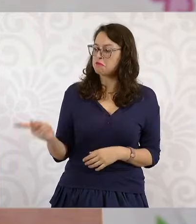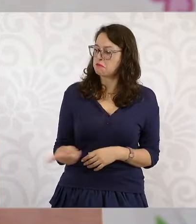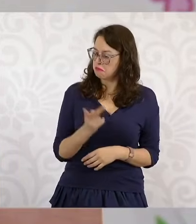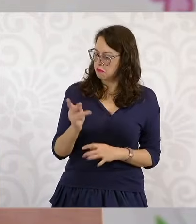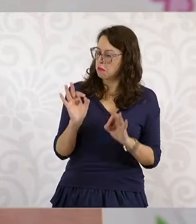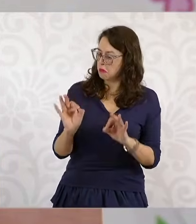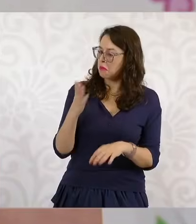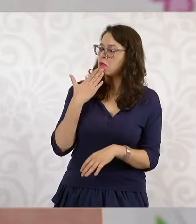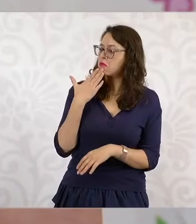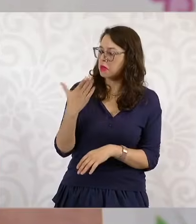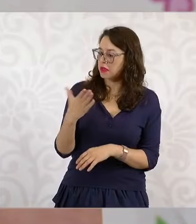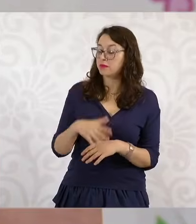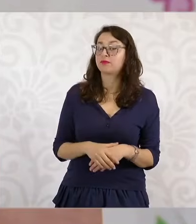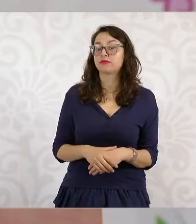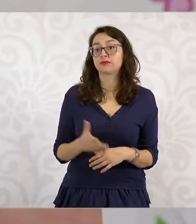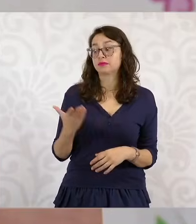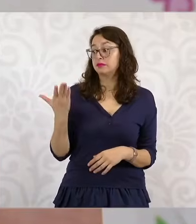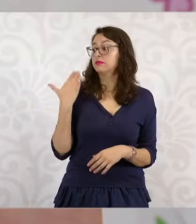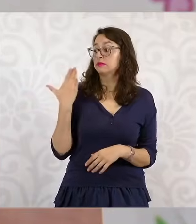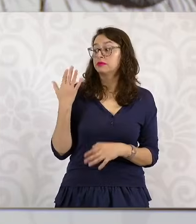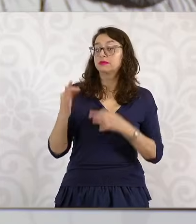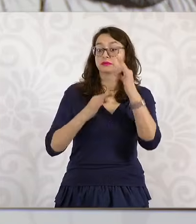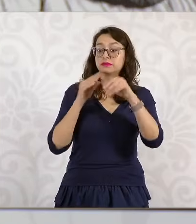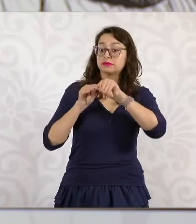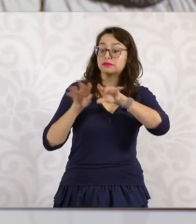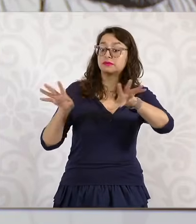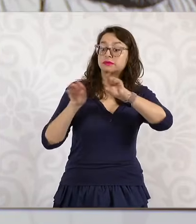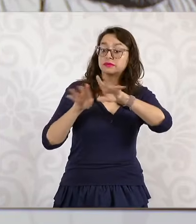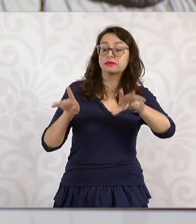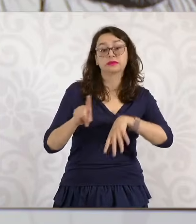idea de que los consulados mexicanos están haciendo política en los Estados Unidos es